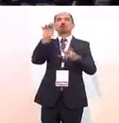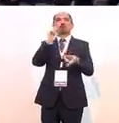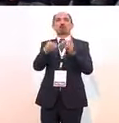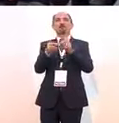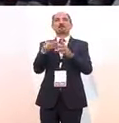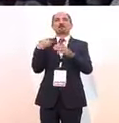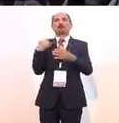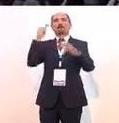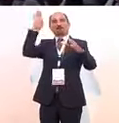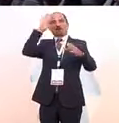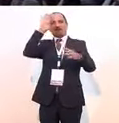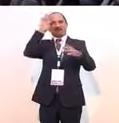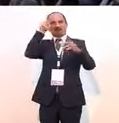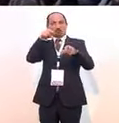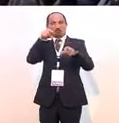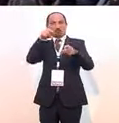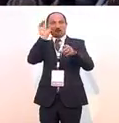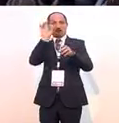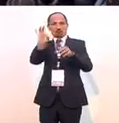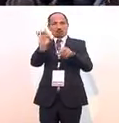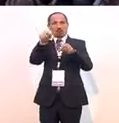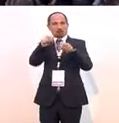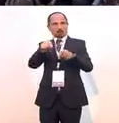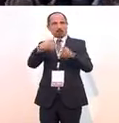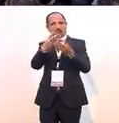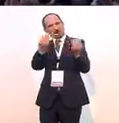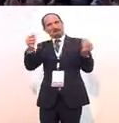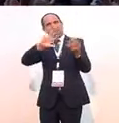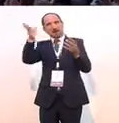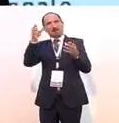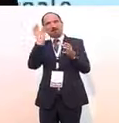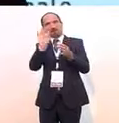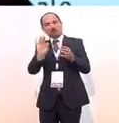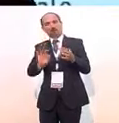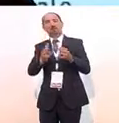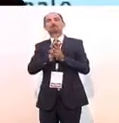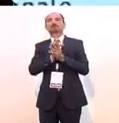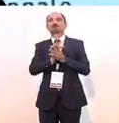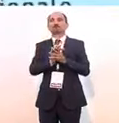vostra attenzione. Ce n’è solo uno, ma è questo.